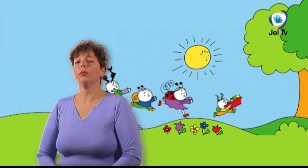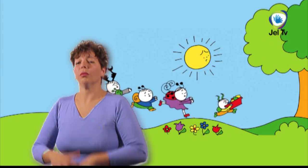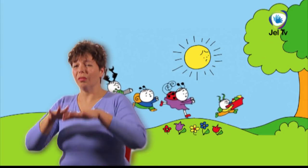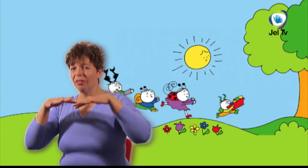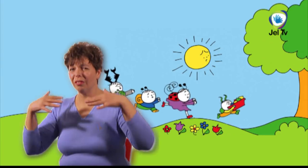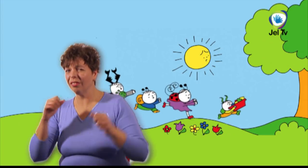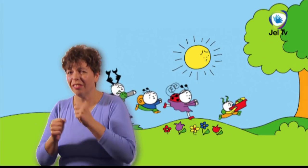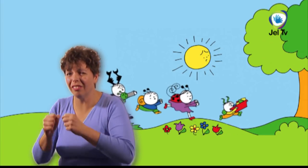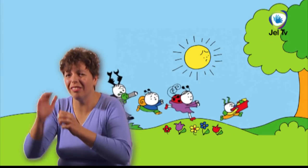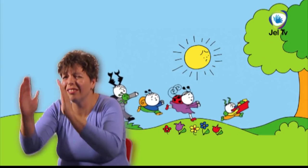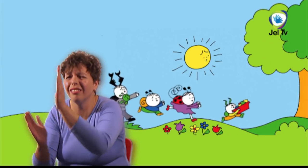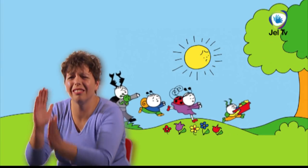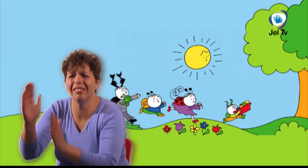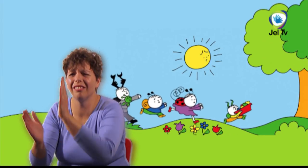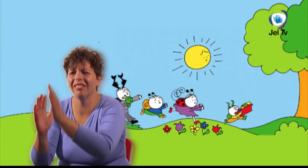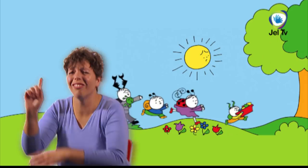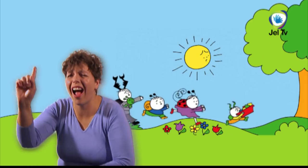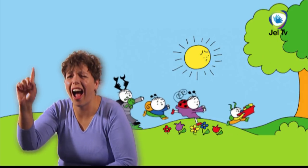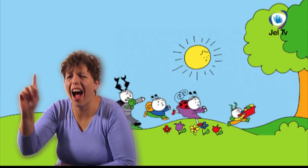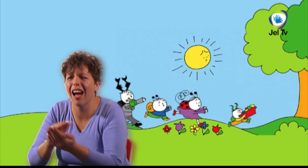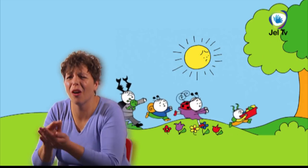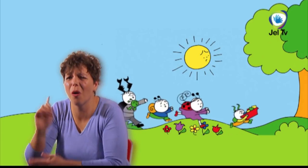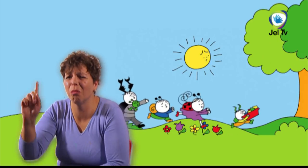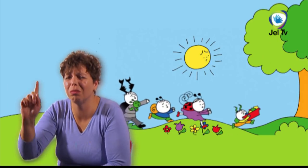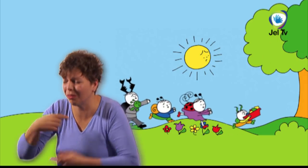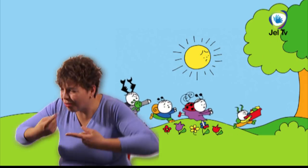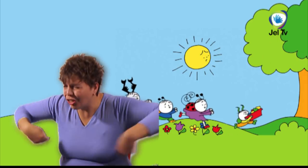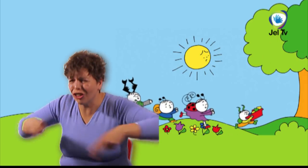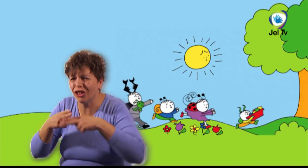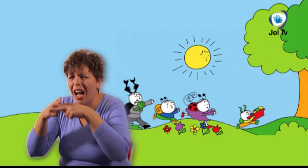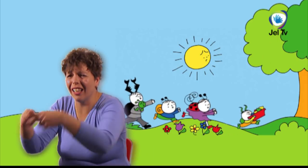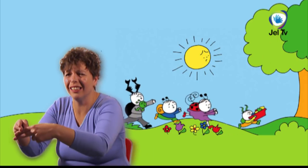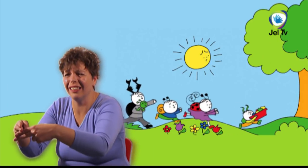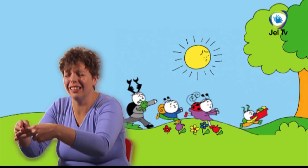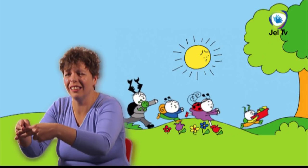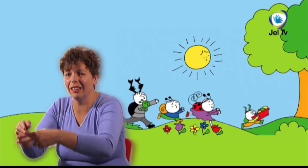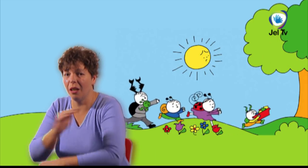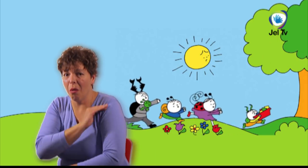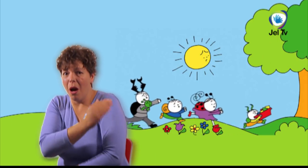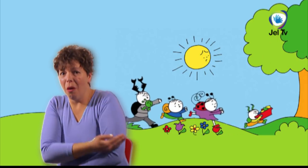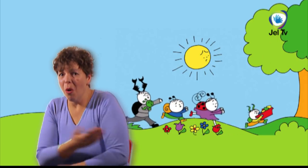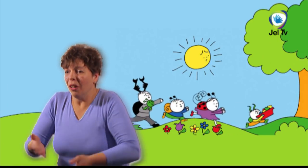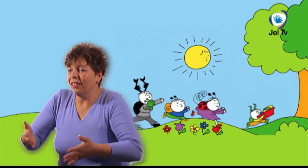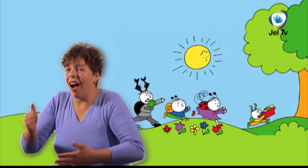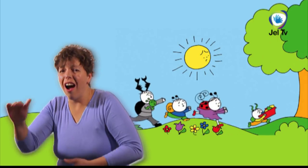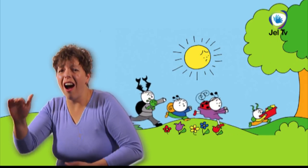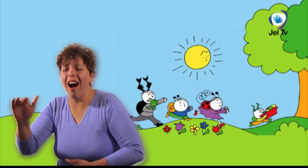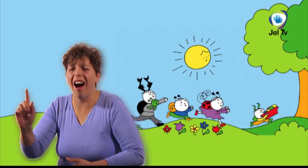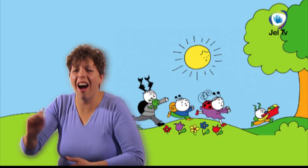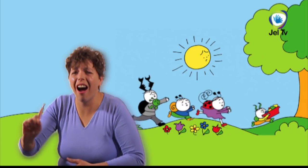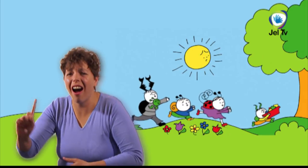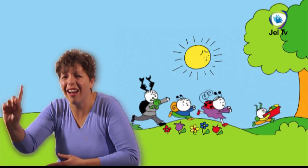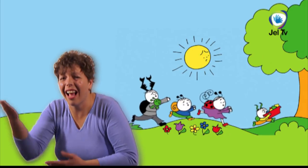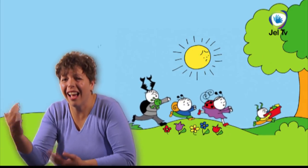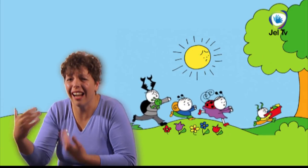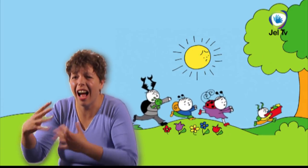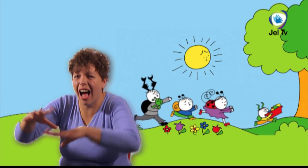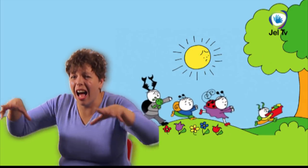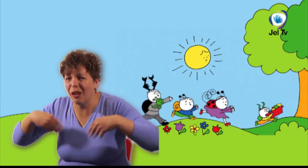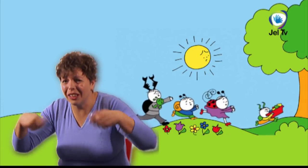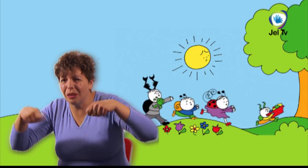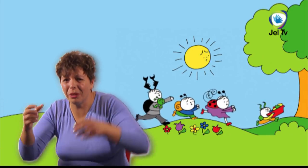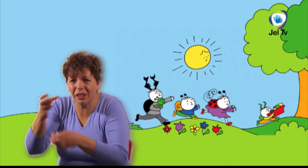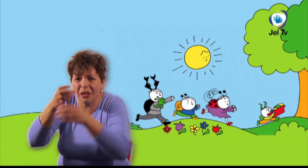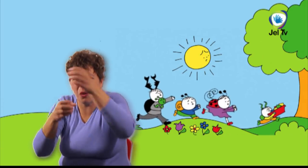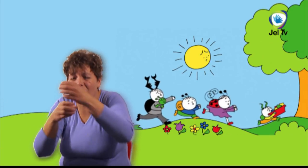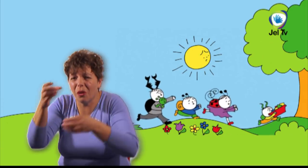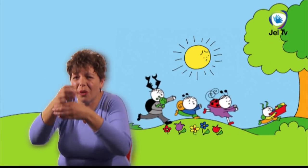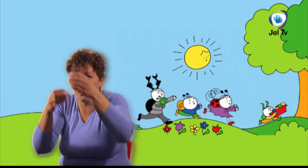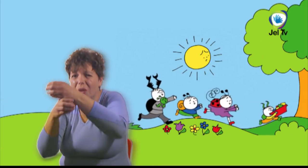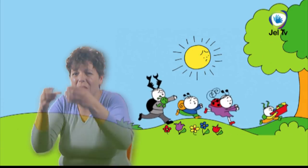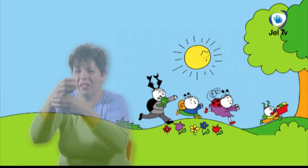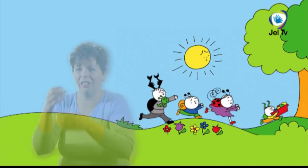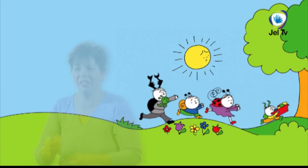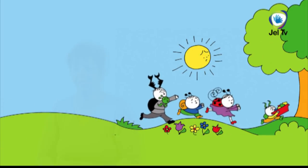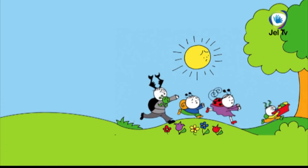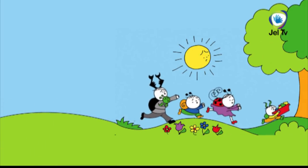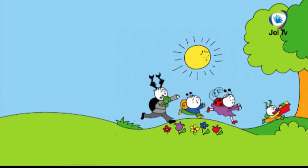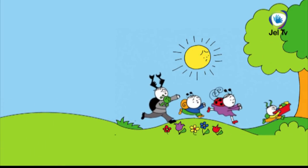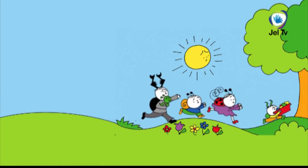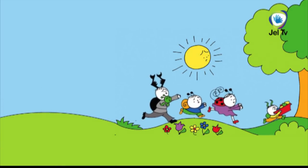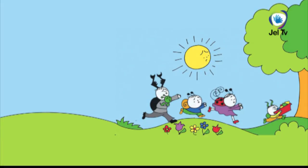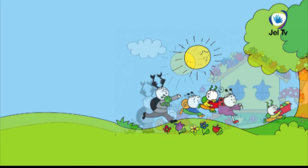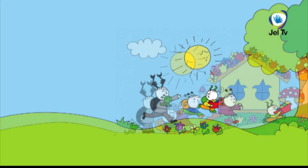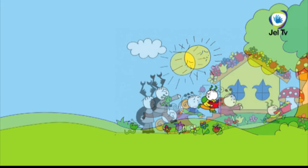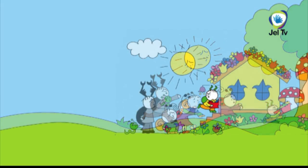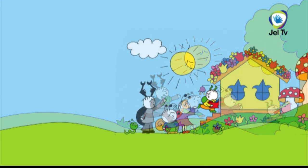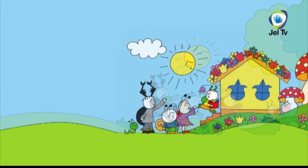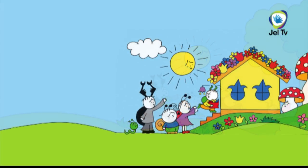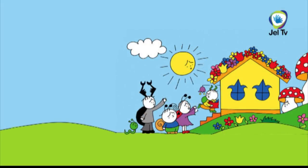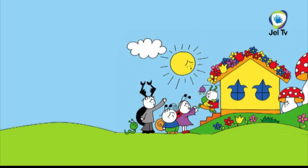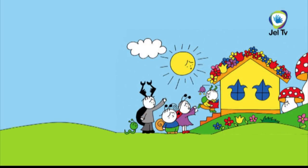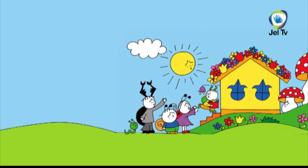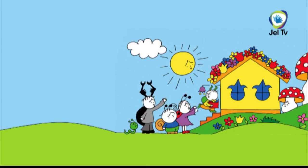Várj, Gömbi! Majd mi segítünk! Gyere, építsük meg a tornyodat együtt! -hadarta Babóca.